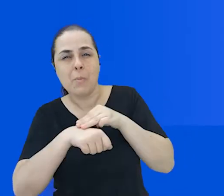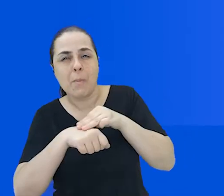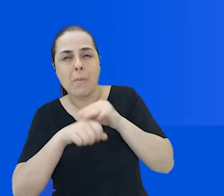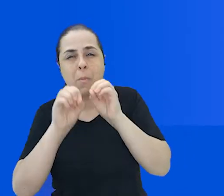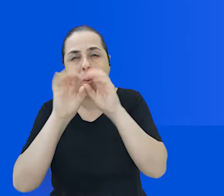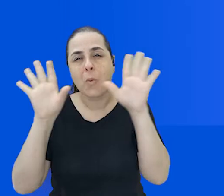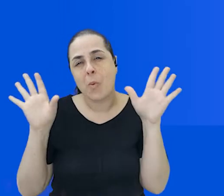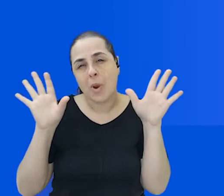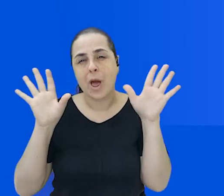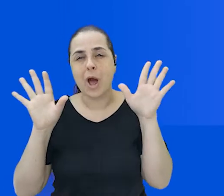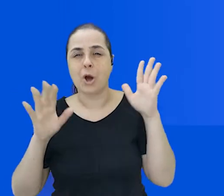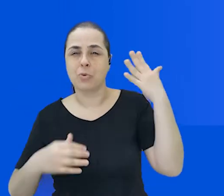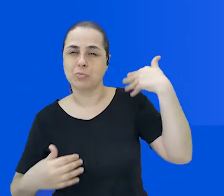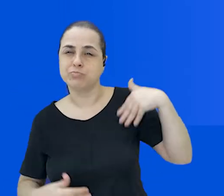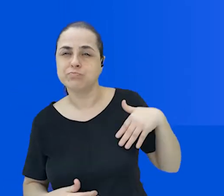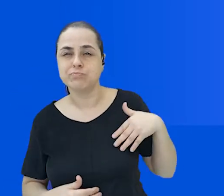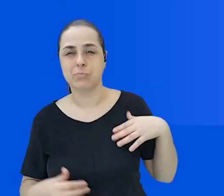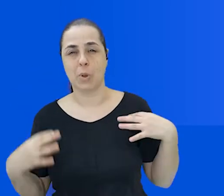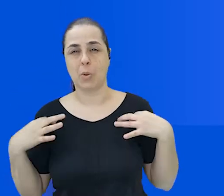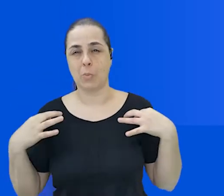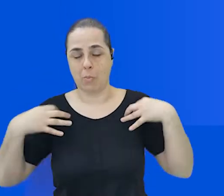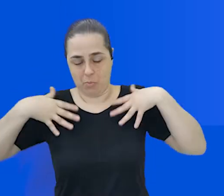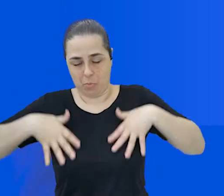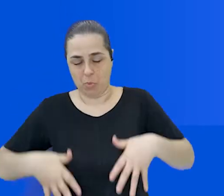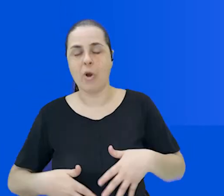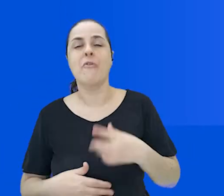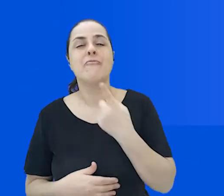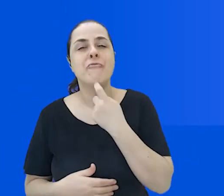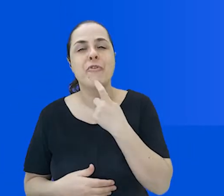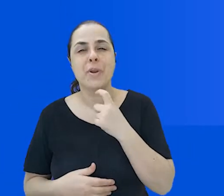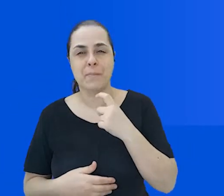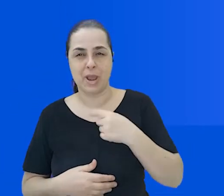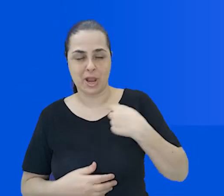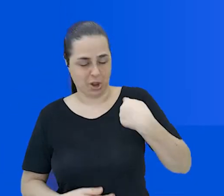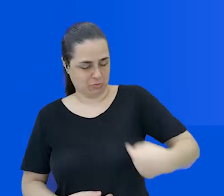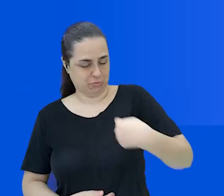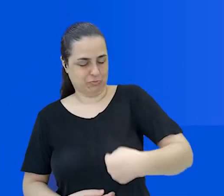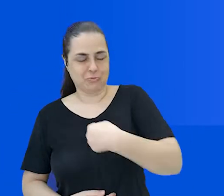com uma blusa vermelha com listrinhas brancas e umas florzinhas.